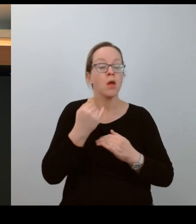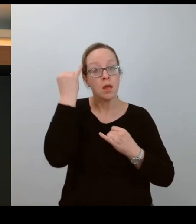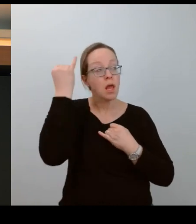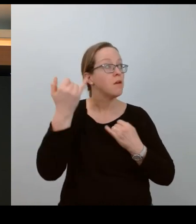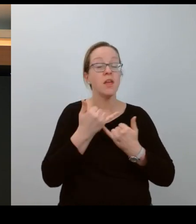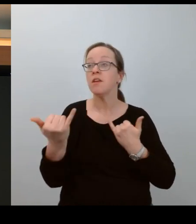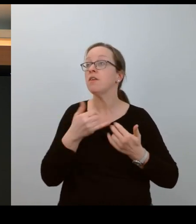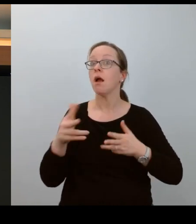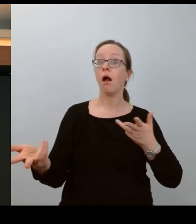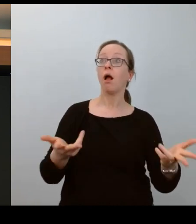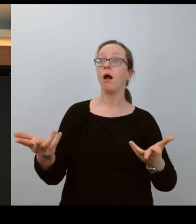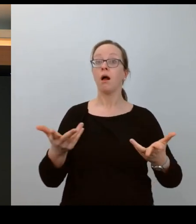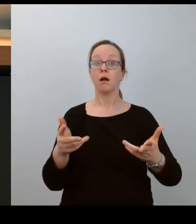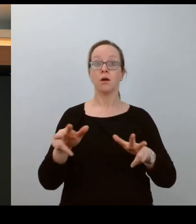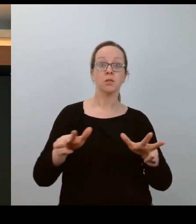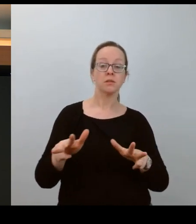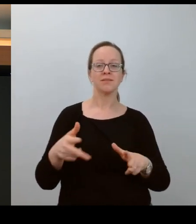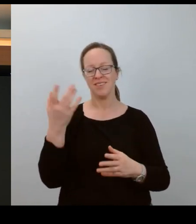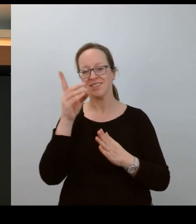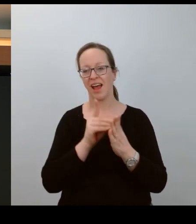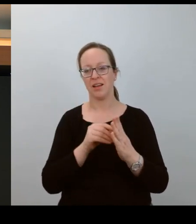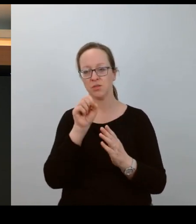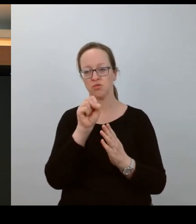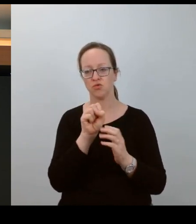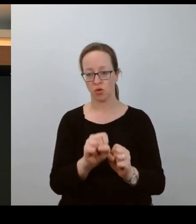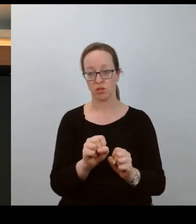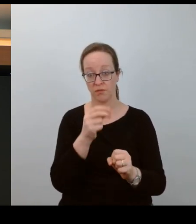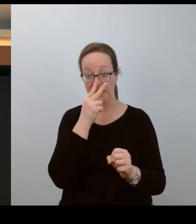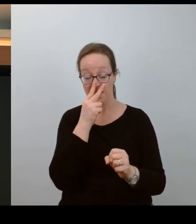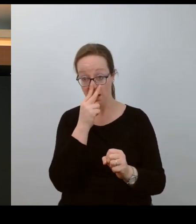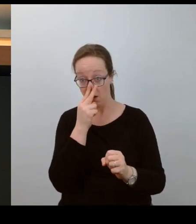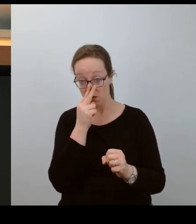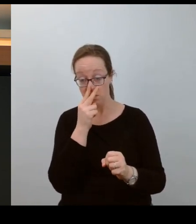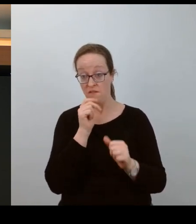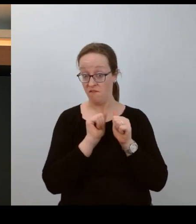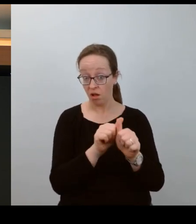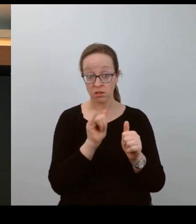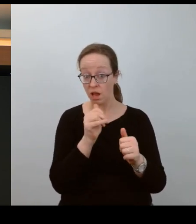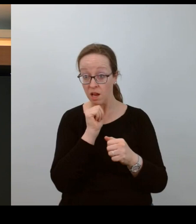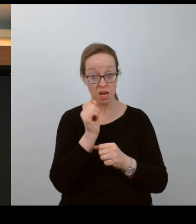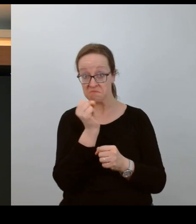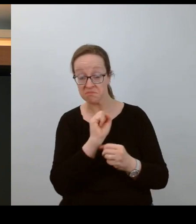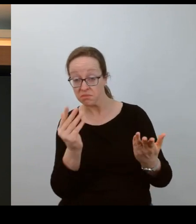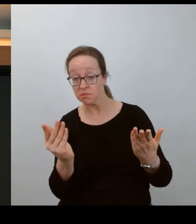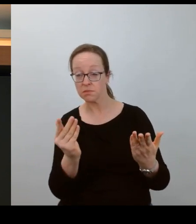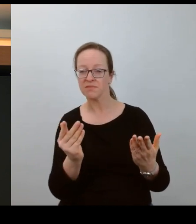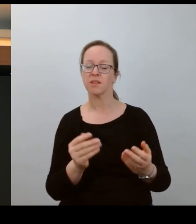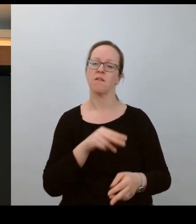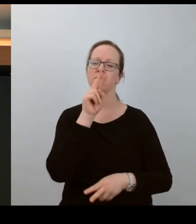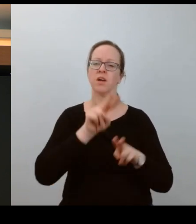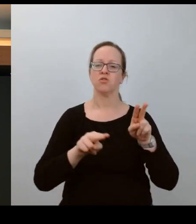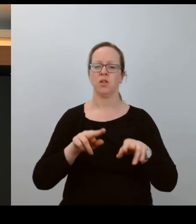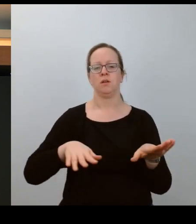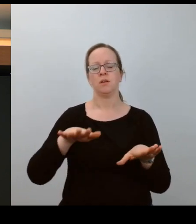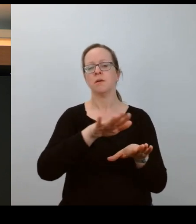in diesem Land lief und auch noch läuft. Hier muss man aus meiner Sicht die ehrliche Frage stellen, ob der Aufbau der Warn-App mit ihren hohen